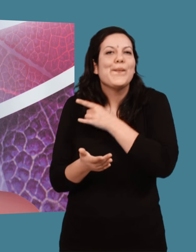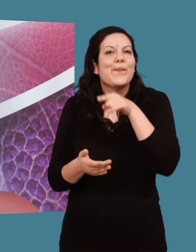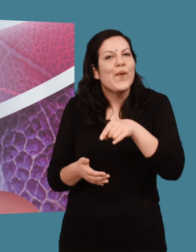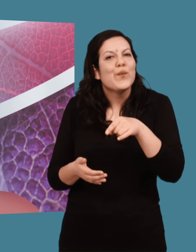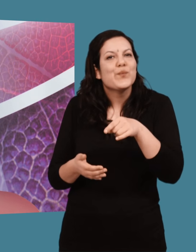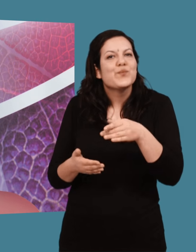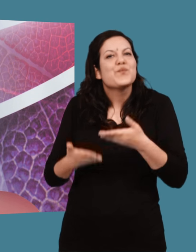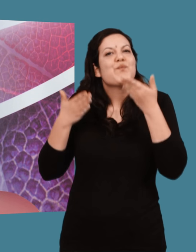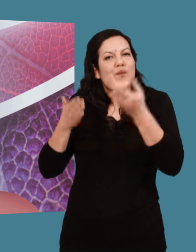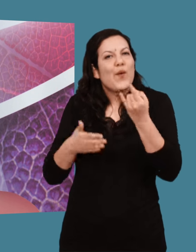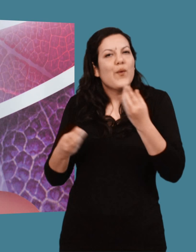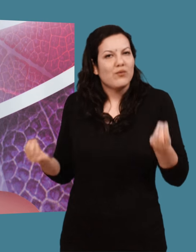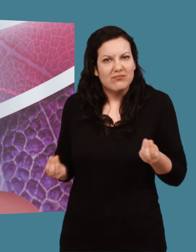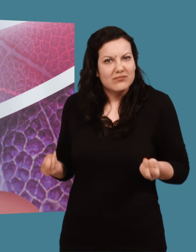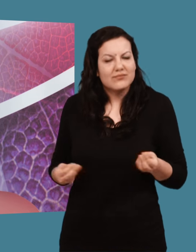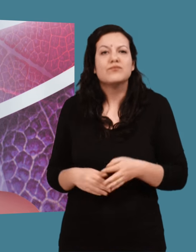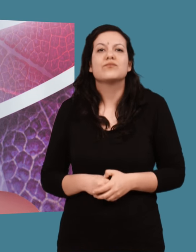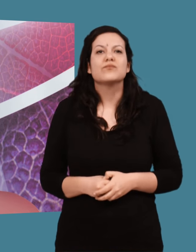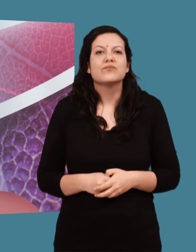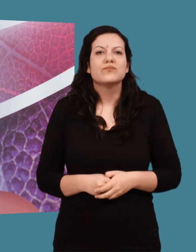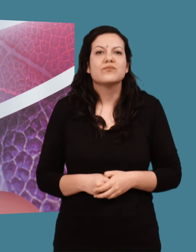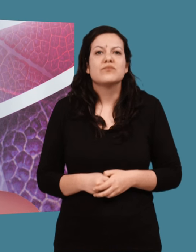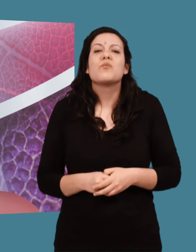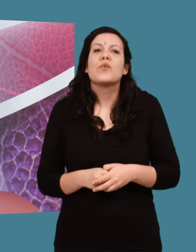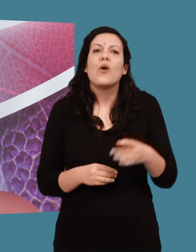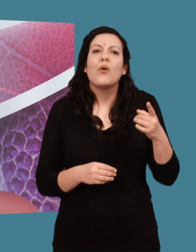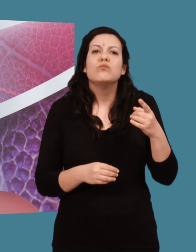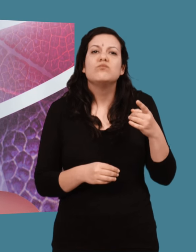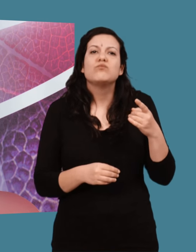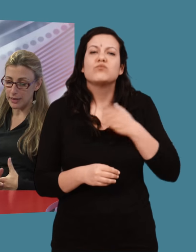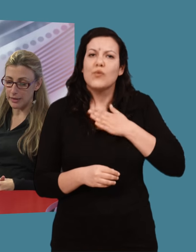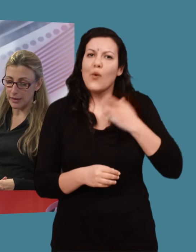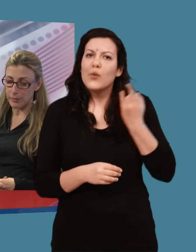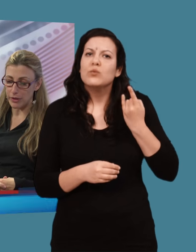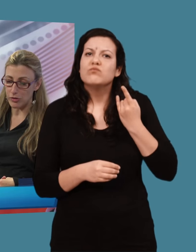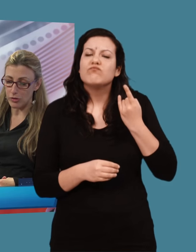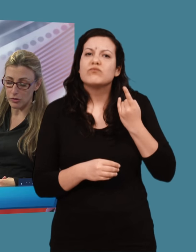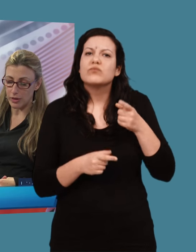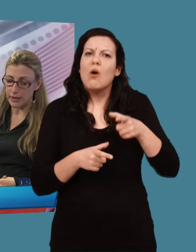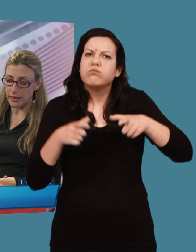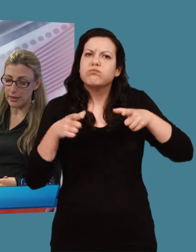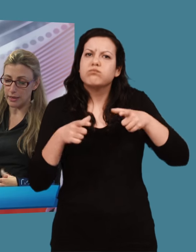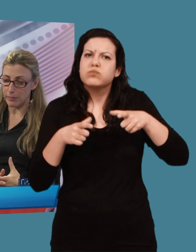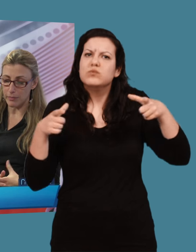que está ofreciendo hoy por hoy nuestra Universidad. Bueno, nuestra Universidad amplió hace